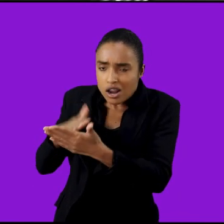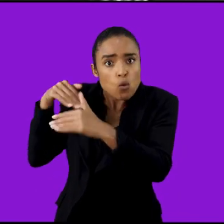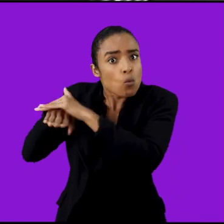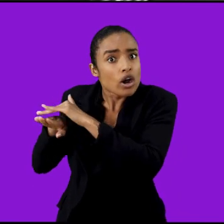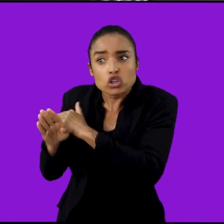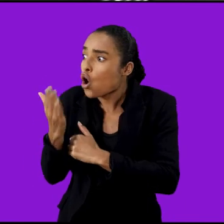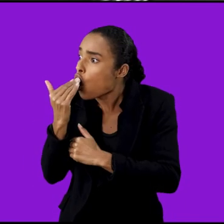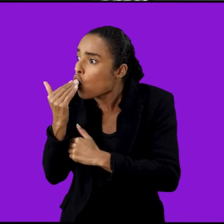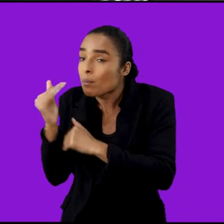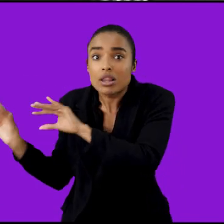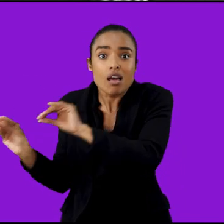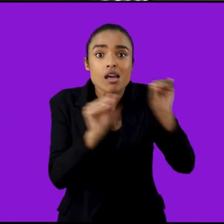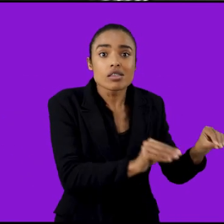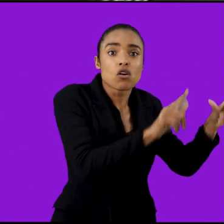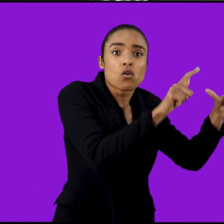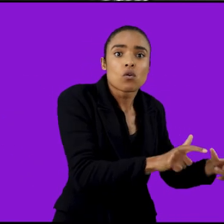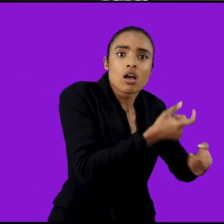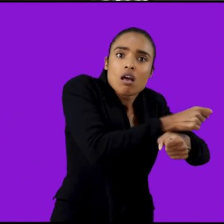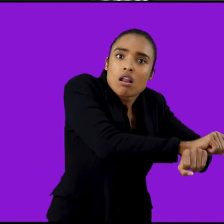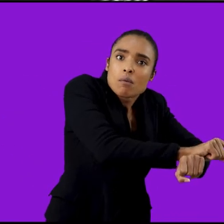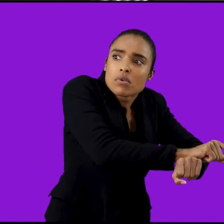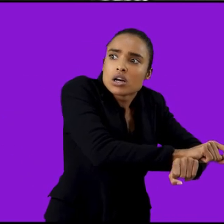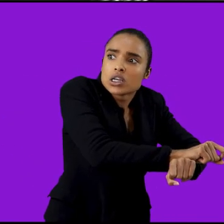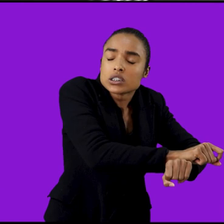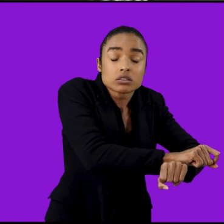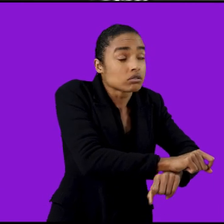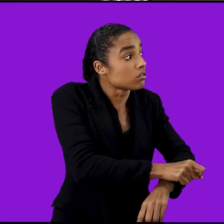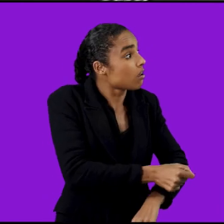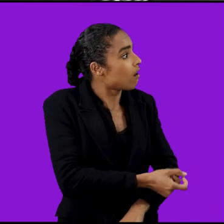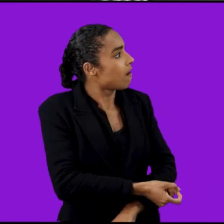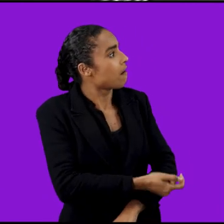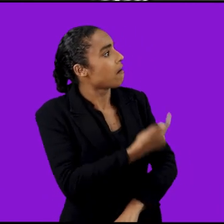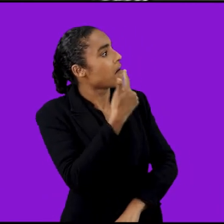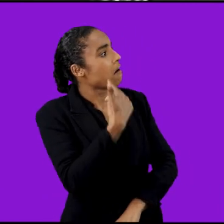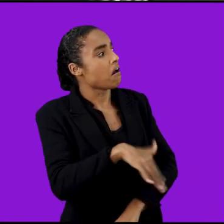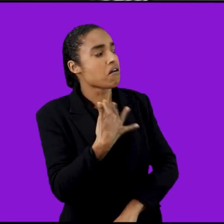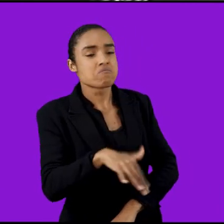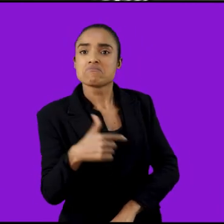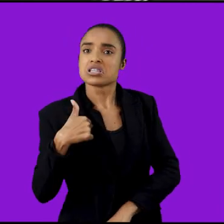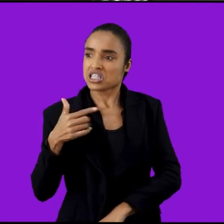Caracas, tô passada. Cê tá brincando? Aí a gente foi lá pra fazer um almoço na